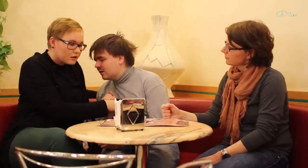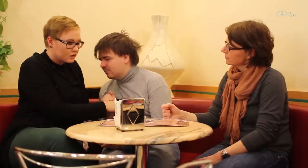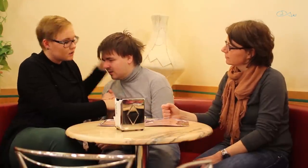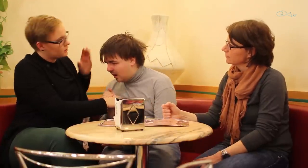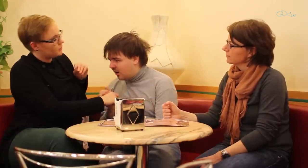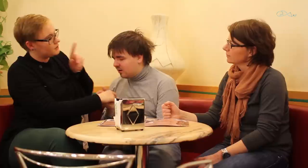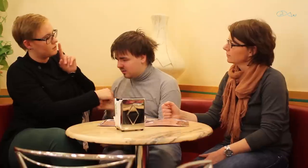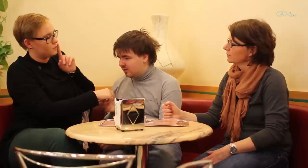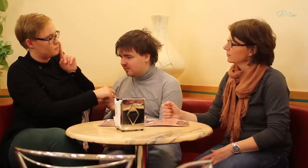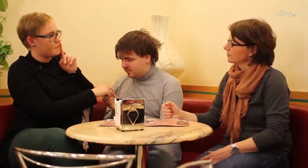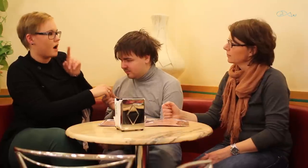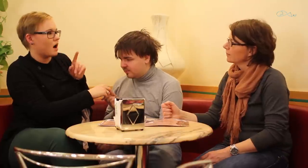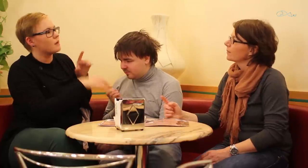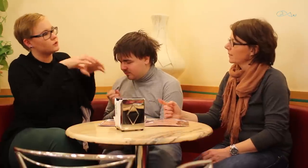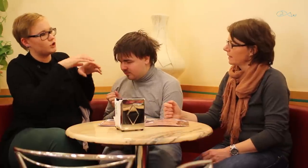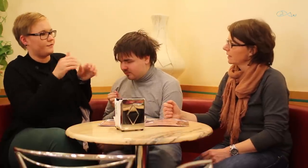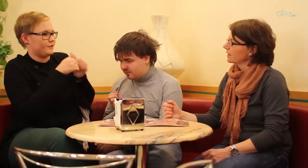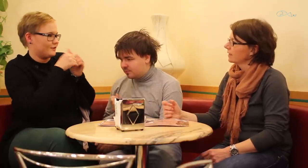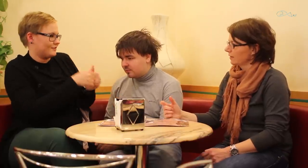Mit Mama bin ich oft zusammen, wir gehen dann ins Geschäft.